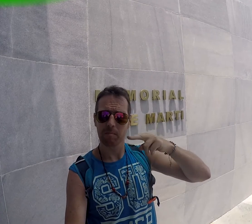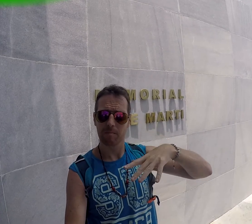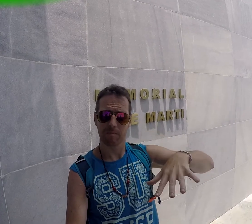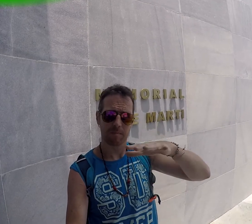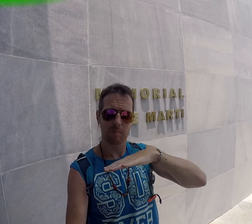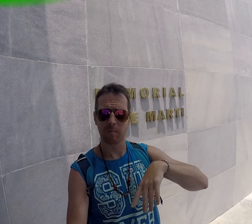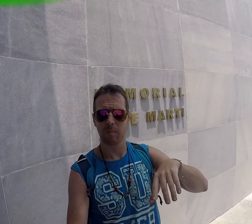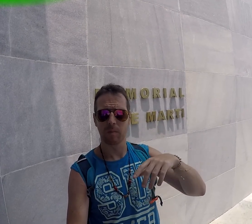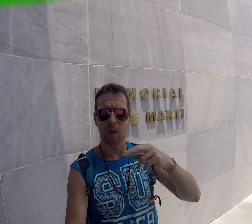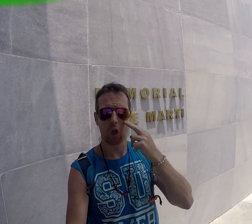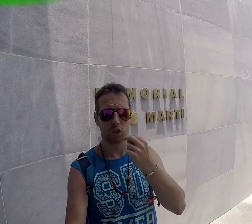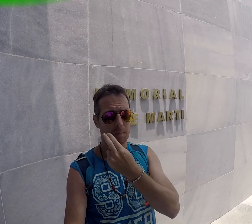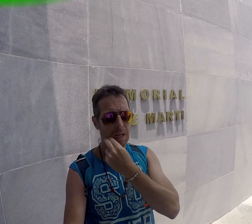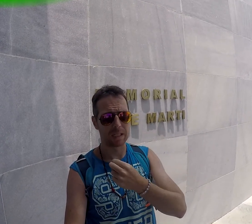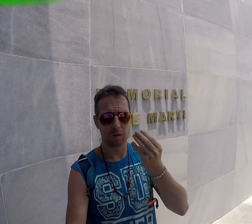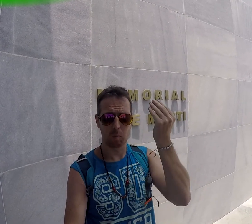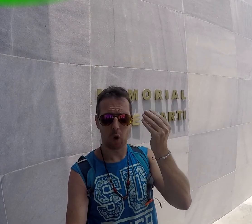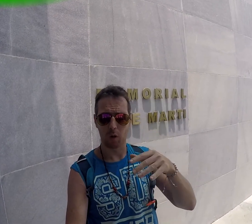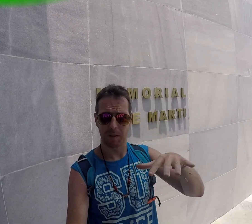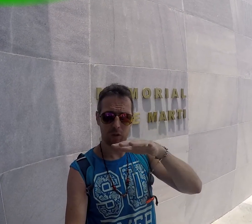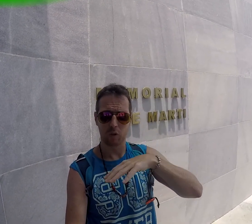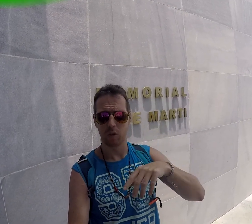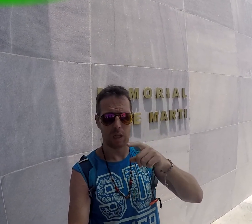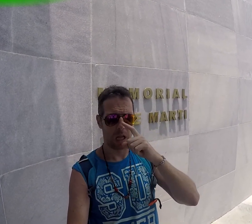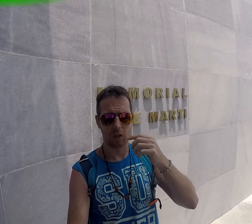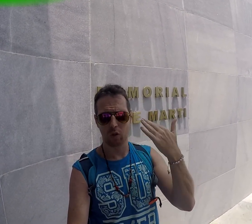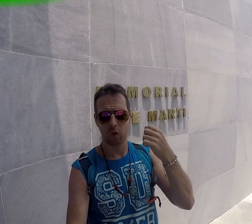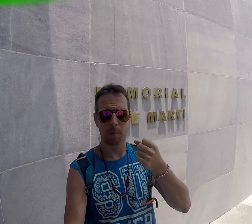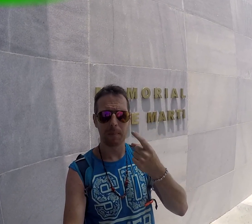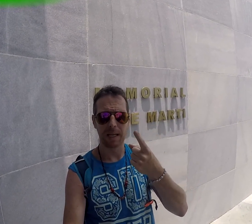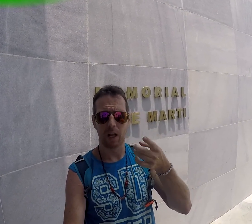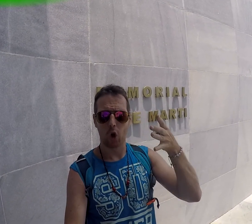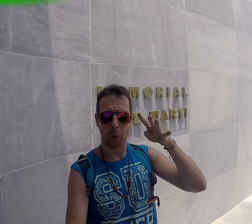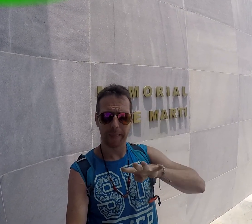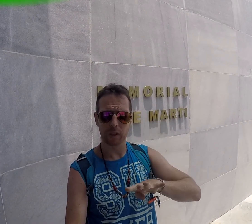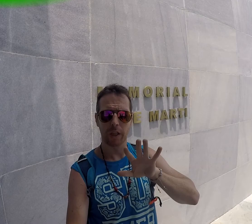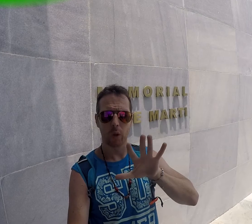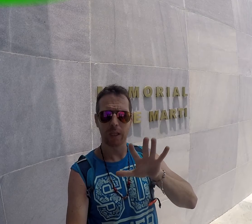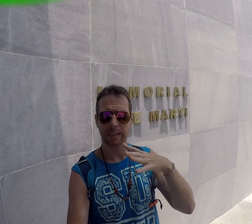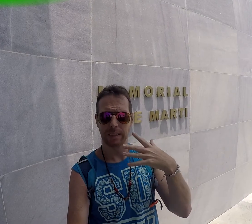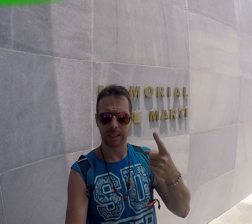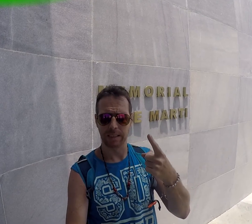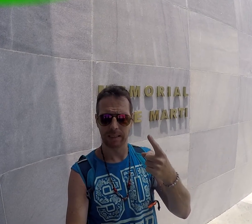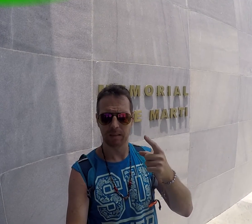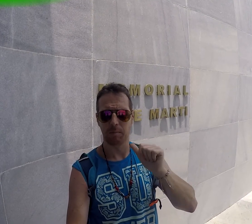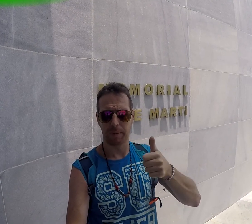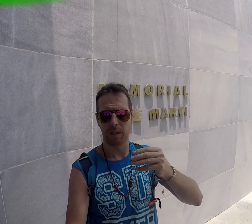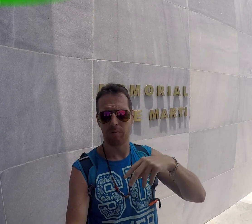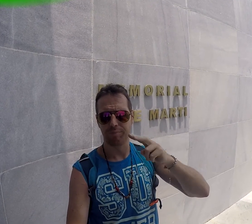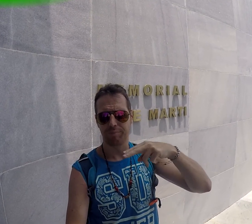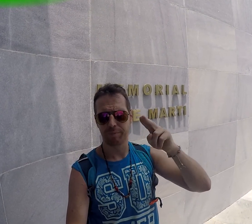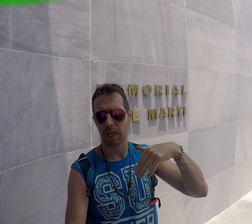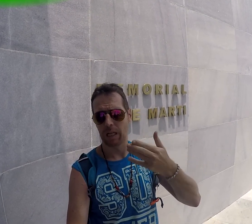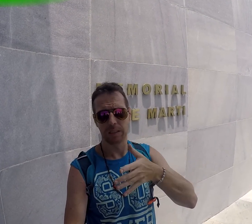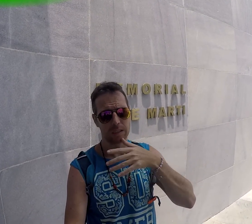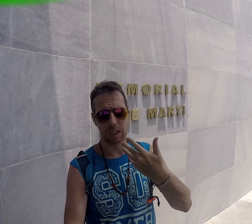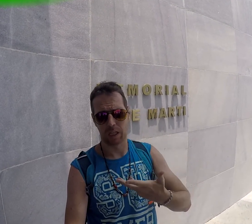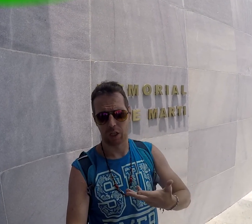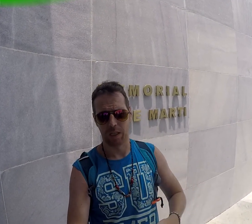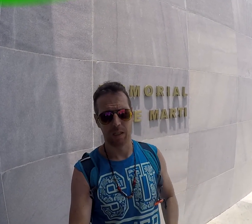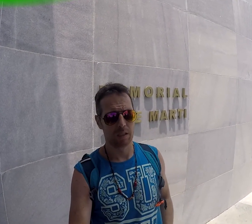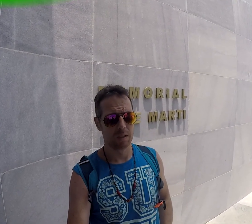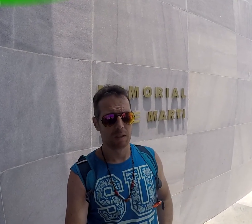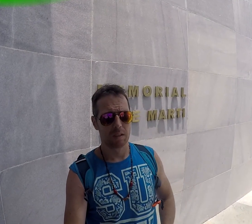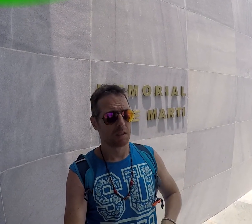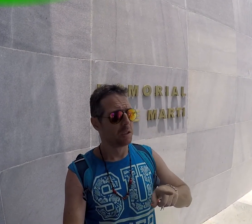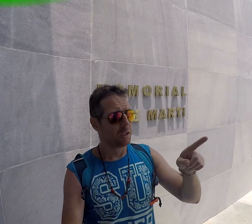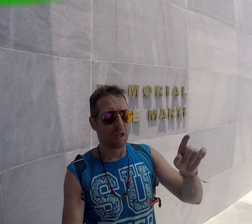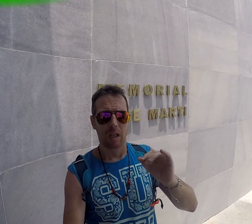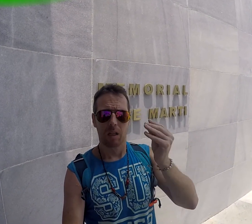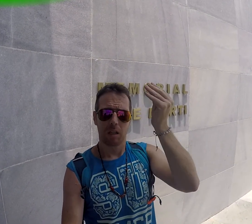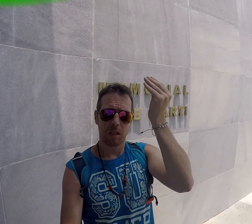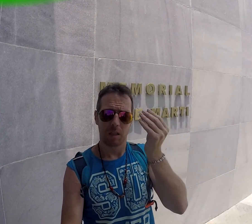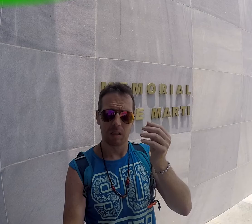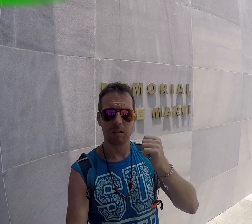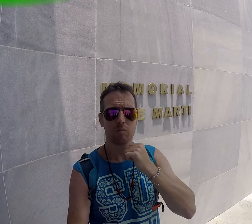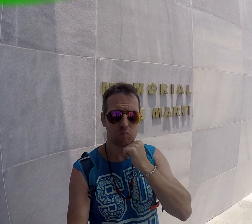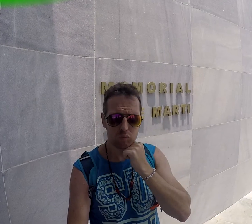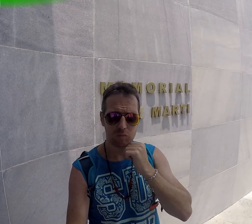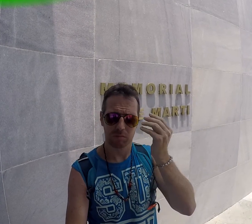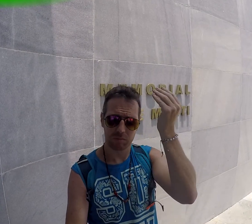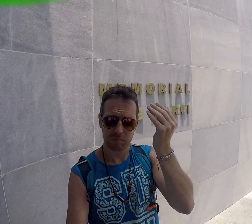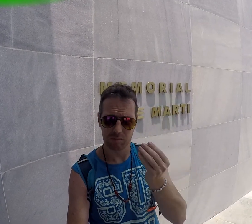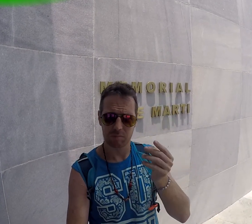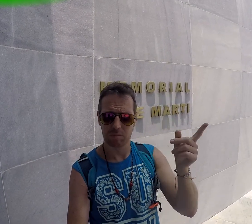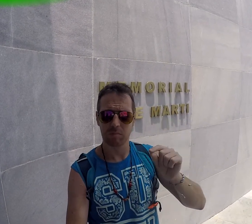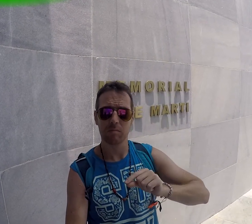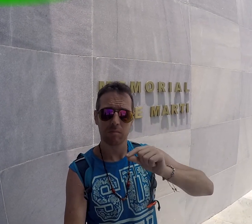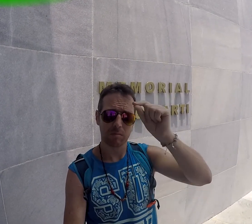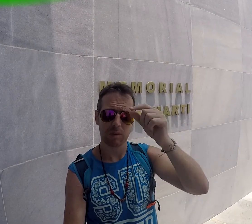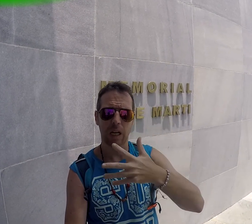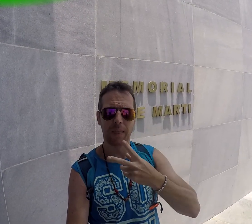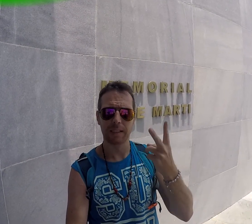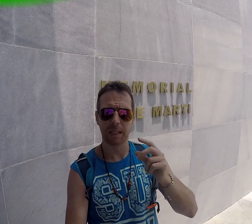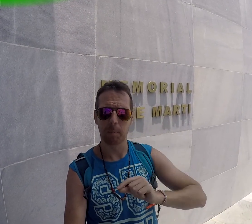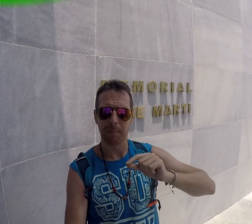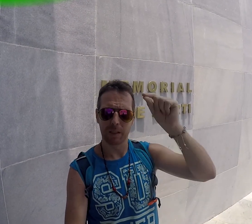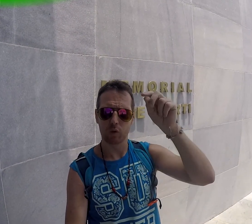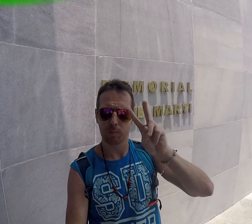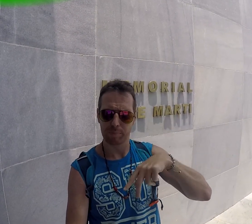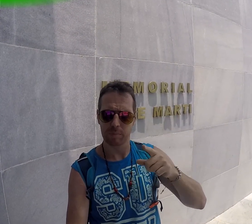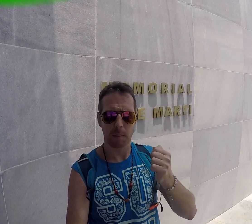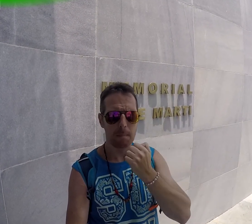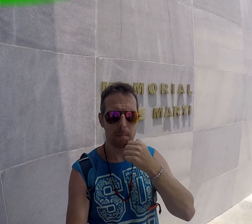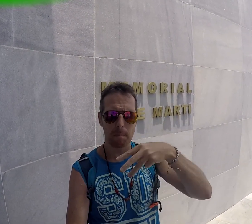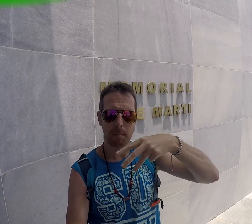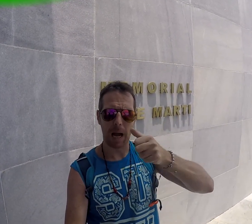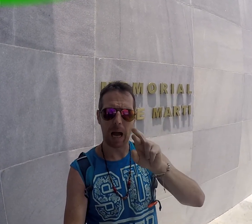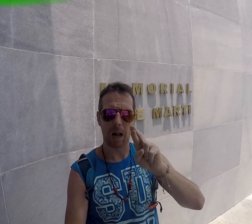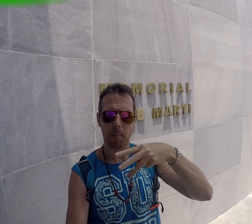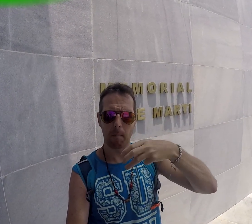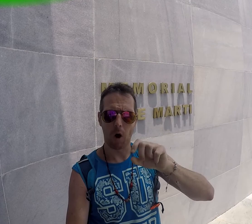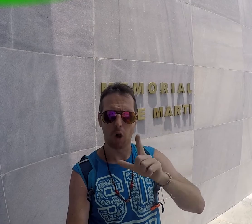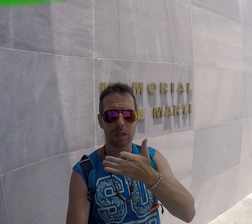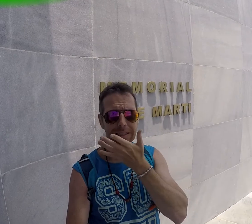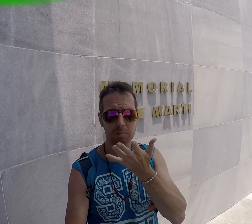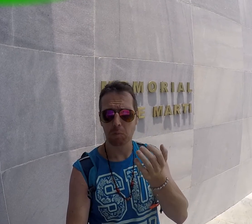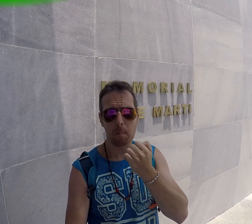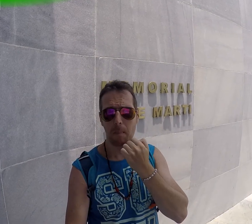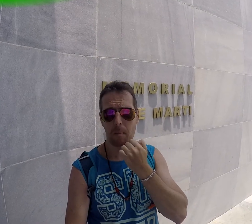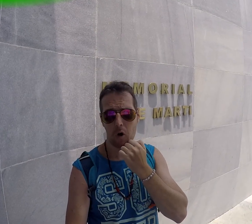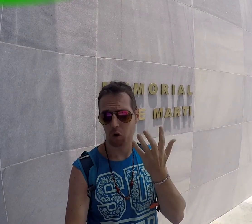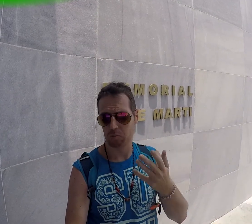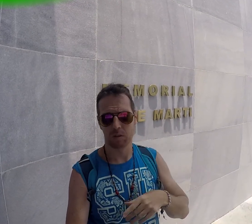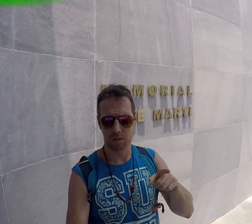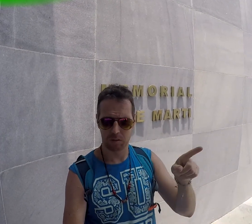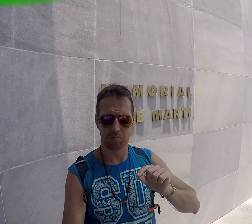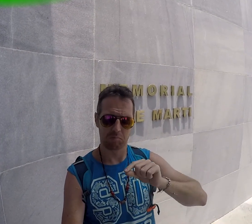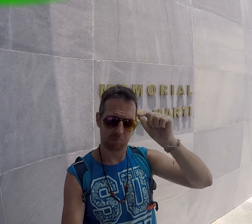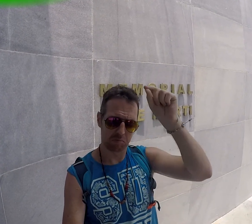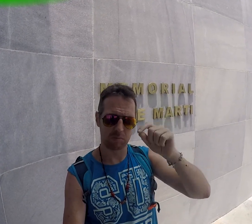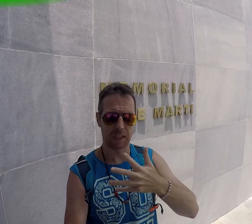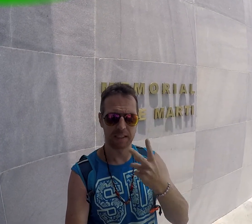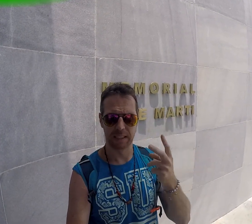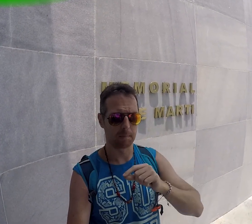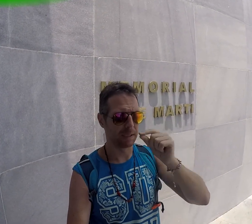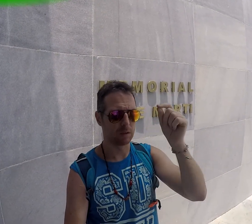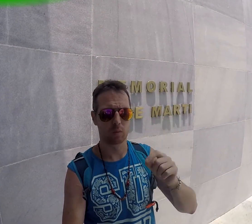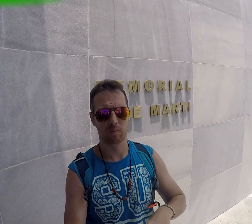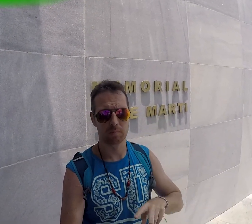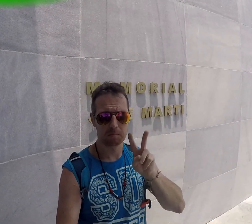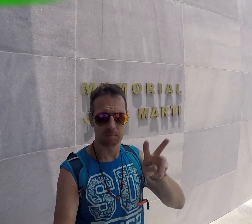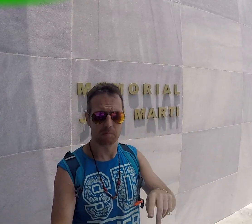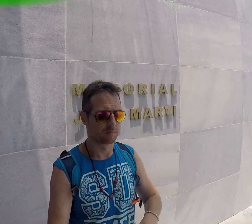Este monumento a José Martí se construyó en el año 1956, ahí hay una estatua de mármol de 17 metros, vamos a verlo